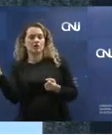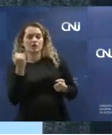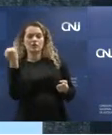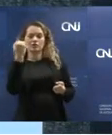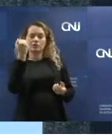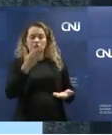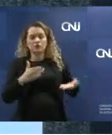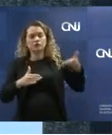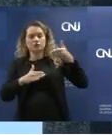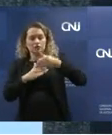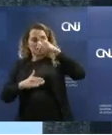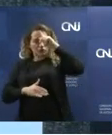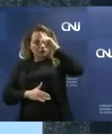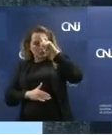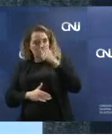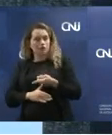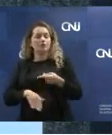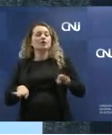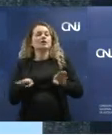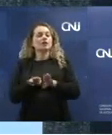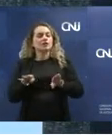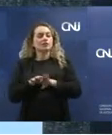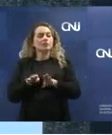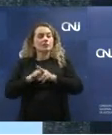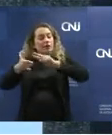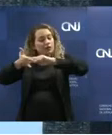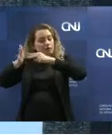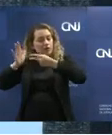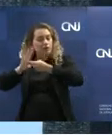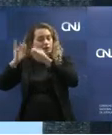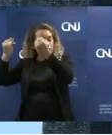que tão bem se traduz na expressão fé pública.